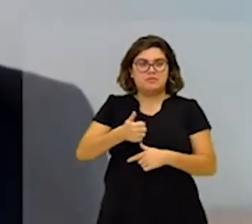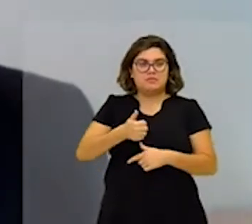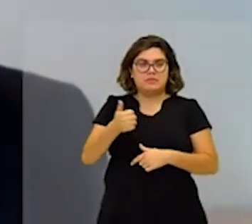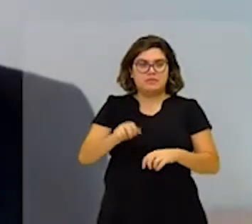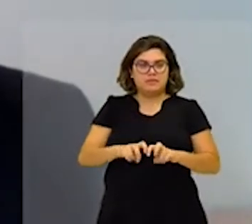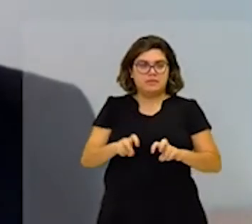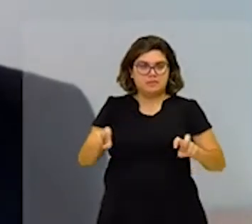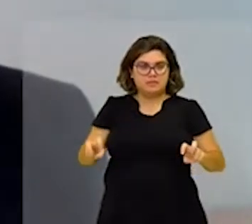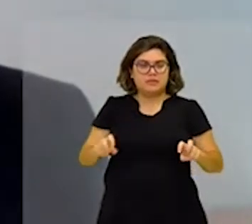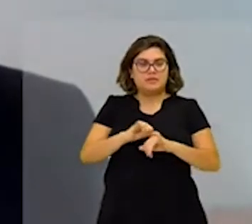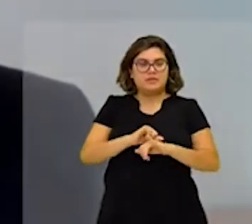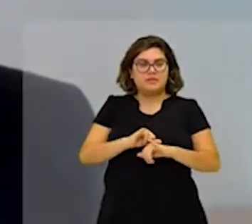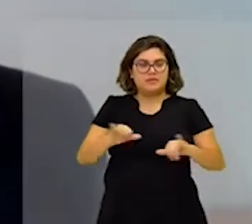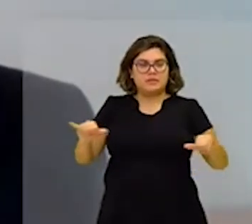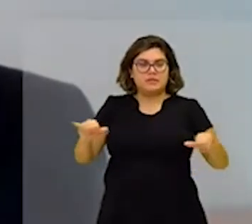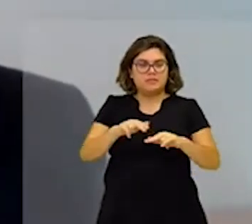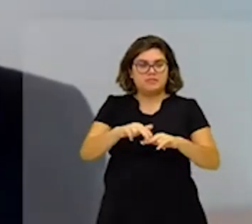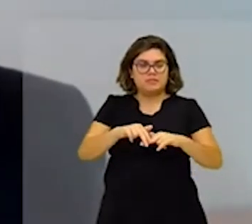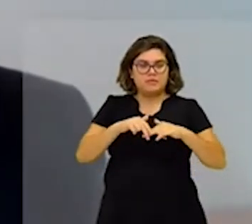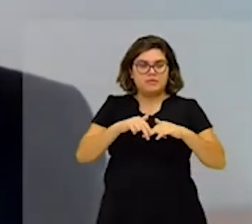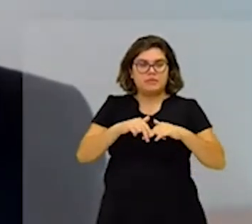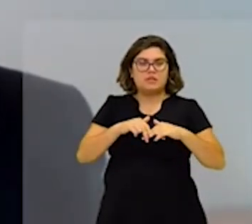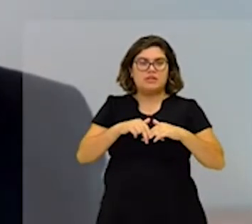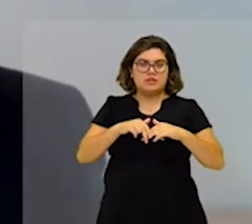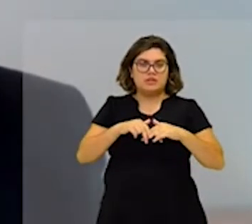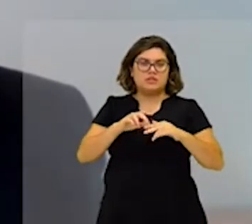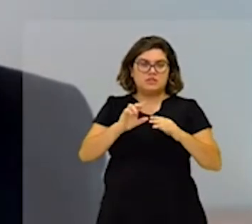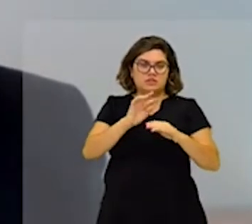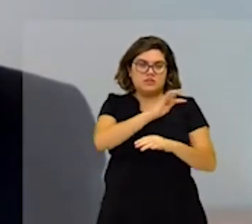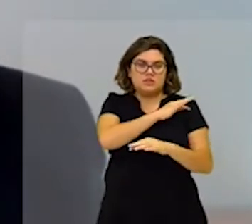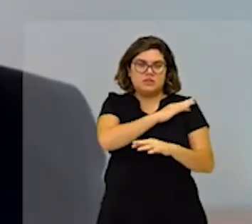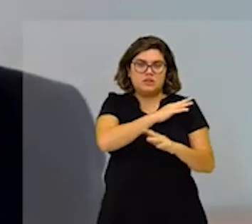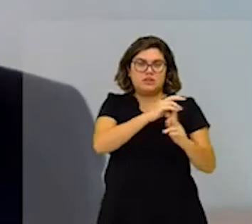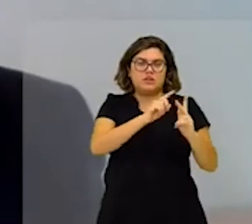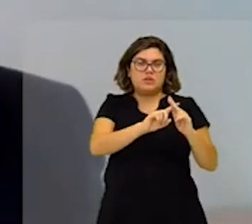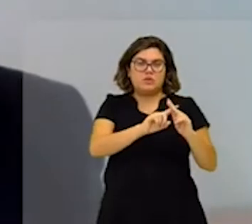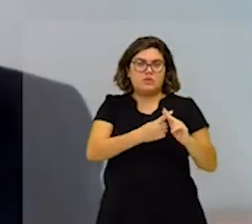que em virtude de necessidades técnicas de ajuste dos recursos de legendagem neste